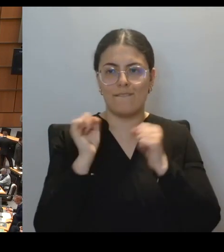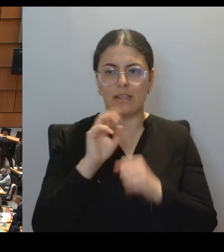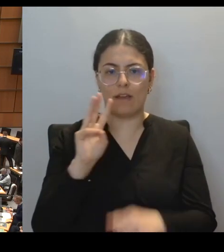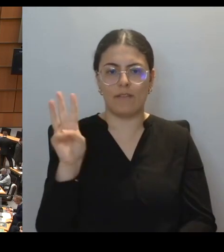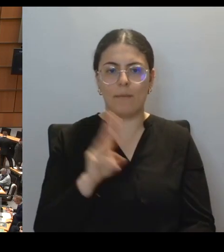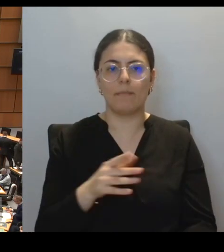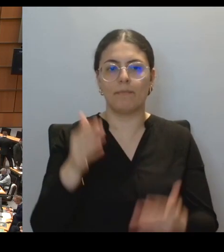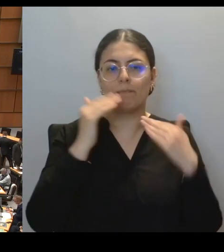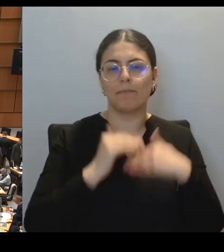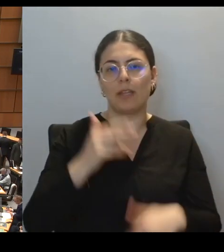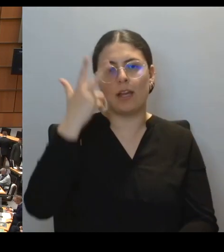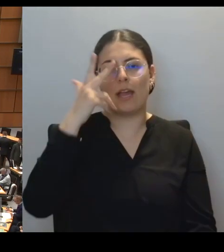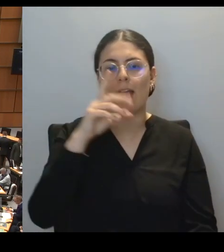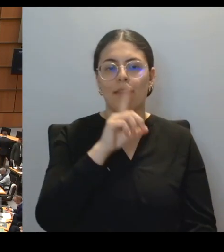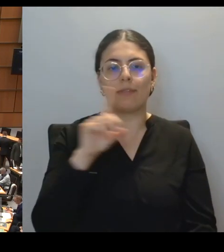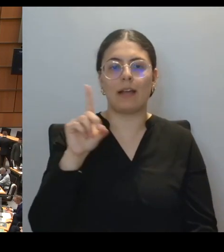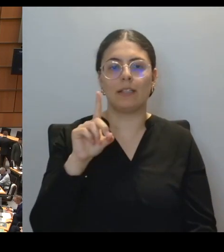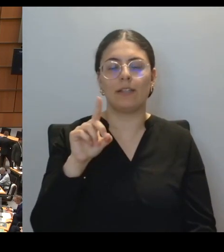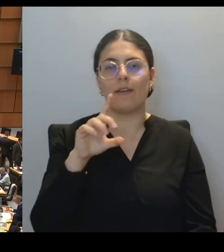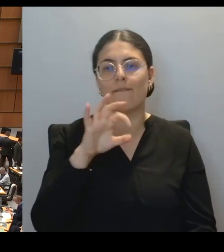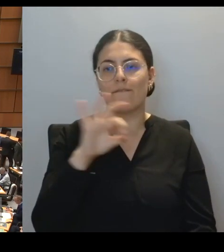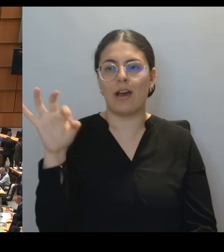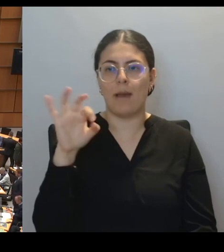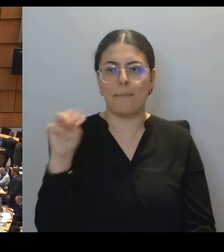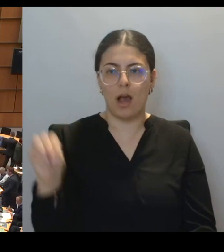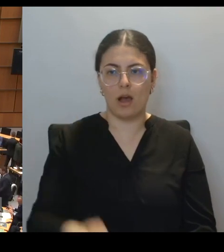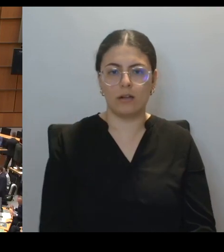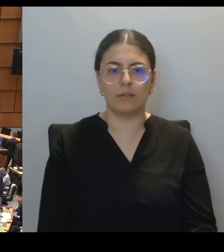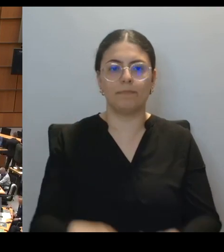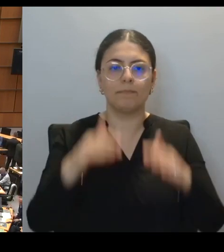Frau Olga Gaucks Frau Silke Gebel.